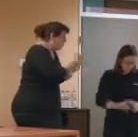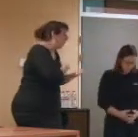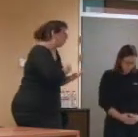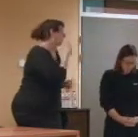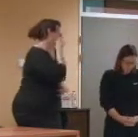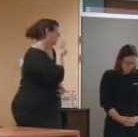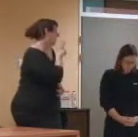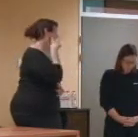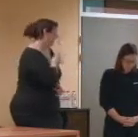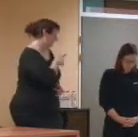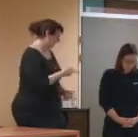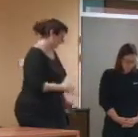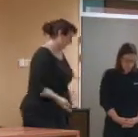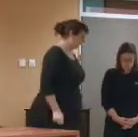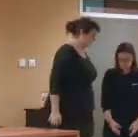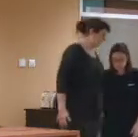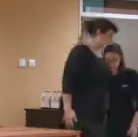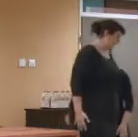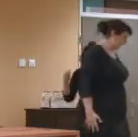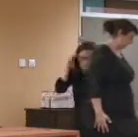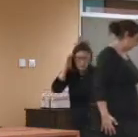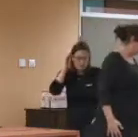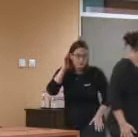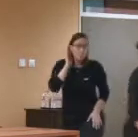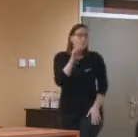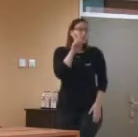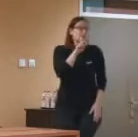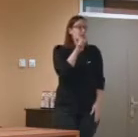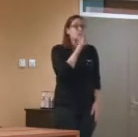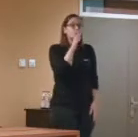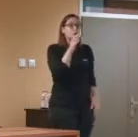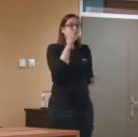Porque entre otras cosas Vicente Vilar estaba en prisión precisamente por las agresiones